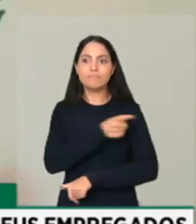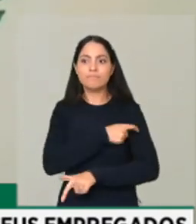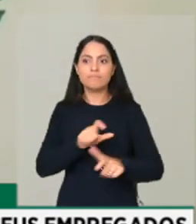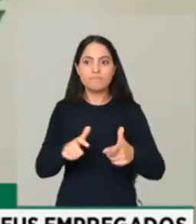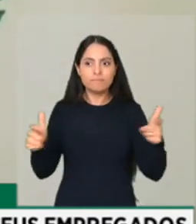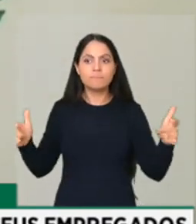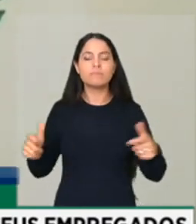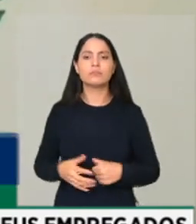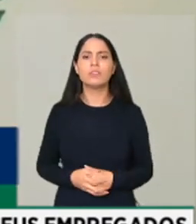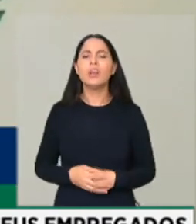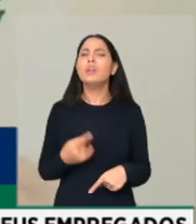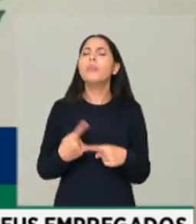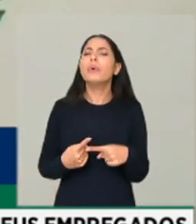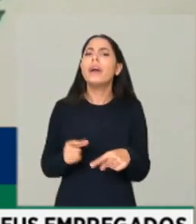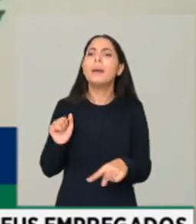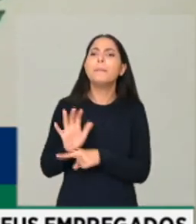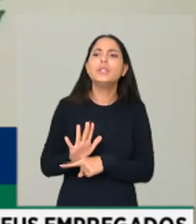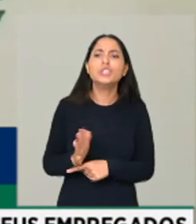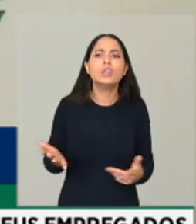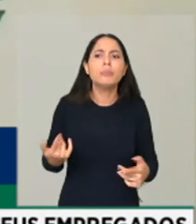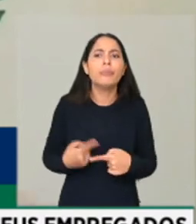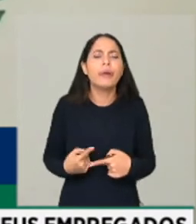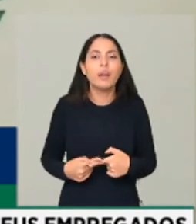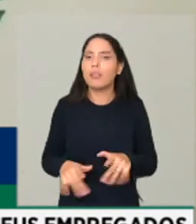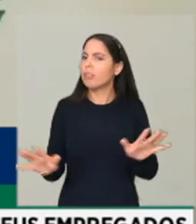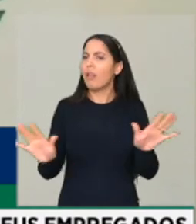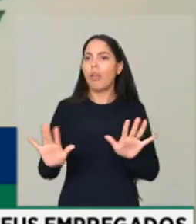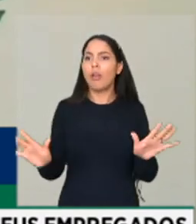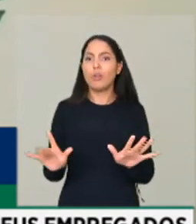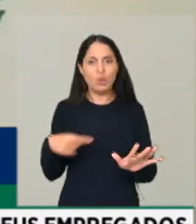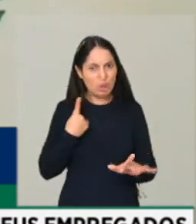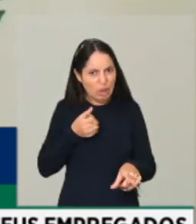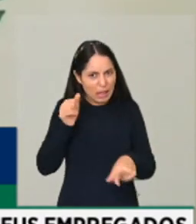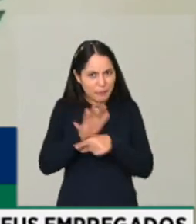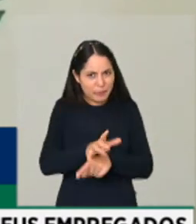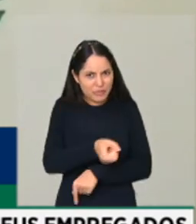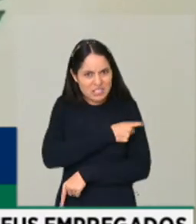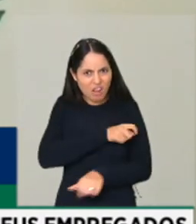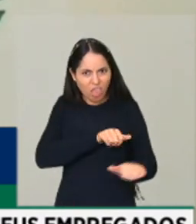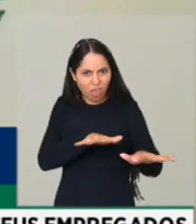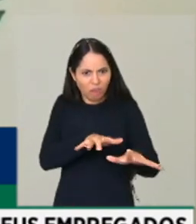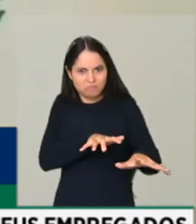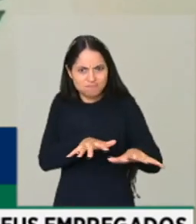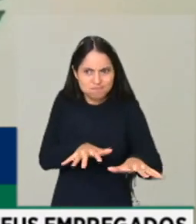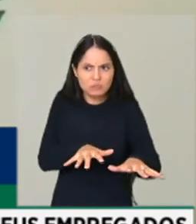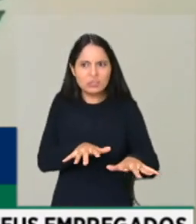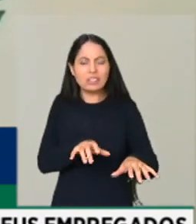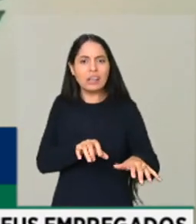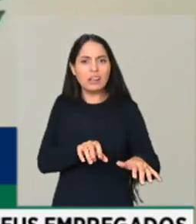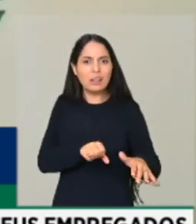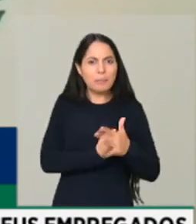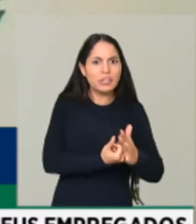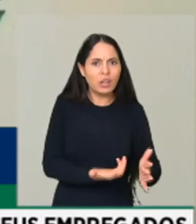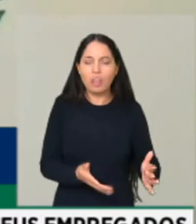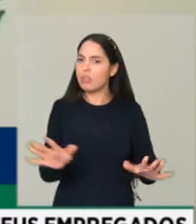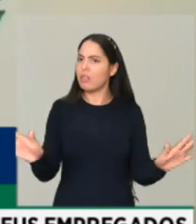NÓS VAMOS IMPEDIR, ESTAMOS IMPEDINDO QUE SE AMPLIE A VACINAÇÃO NO BRASIL? PORTANTO, EU ACREDITO QUE NÓS VAMOS, DESSA FORMA É ... AVANÇAR MAIS E DIMINUIR O